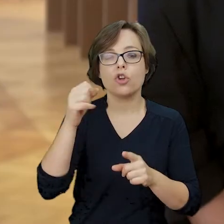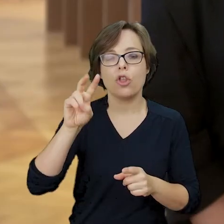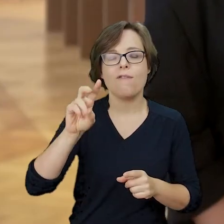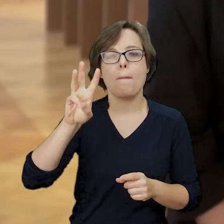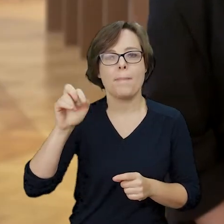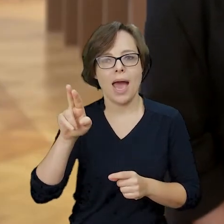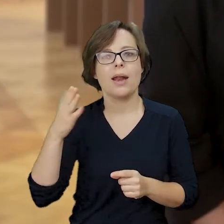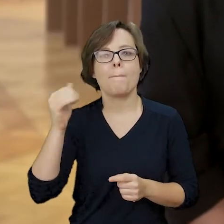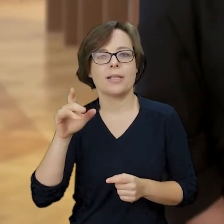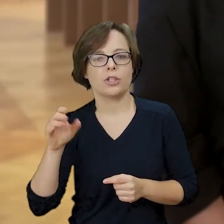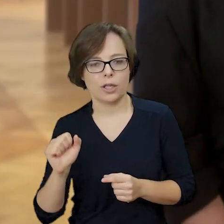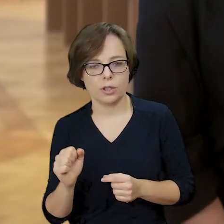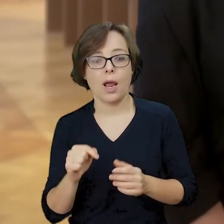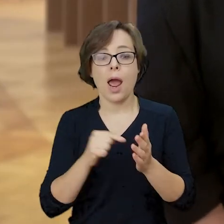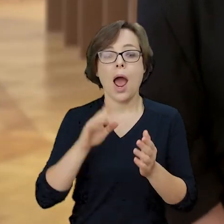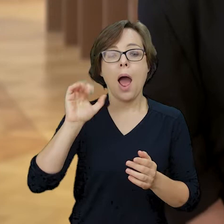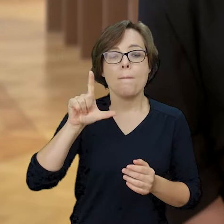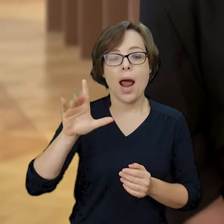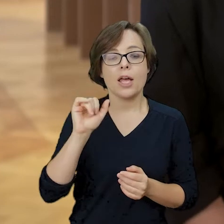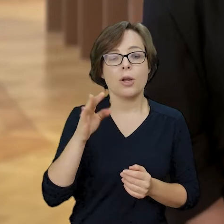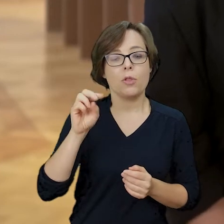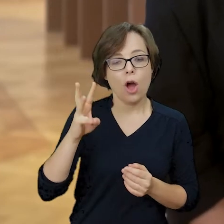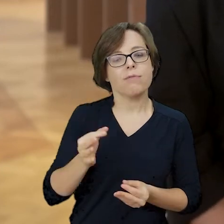któremu Baal szem Tow przekazał przywództwo nad ruchem chasydzkim.